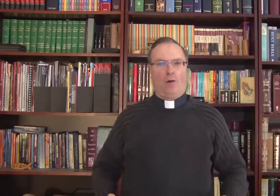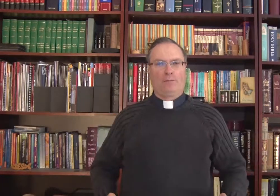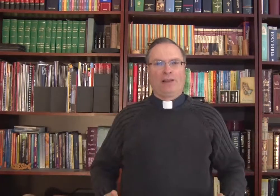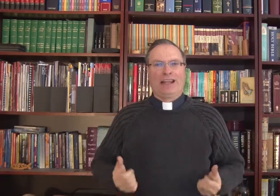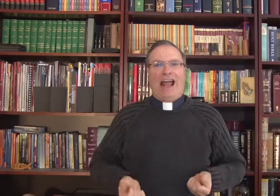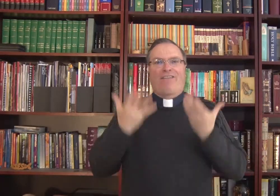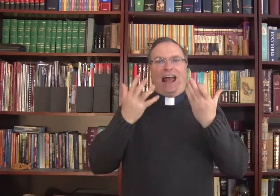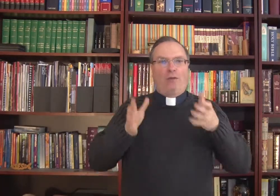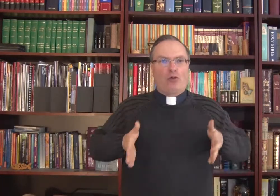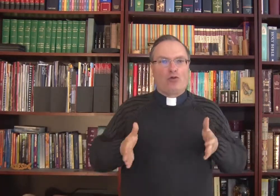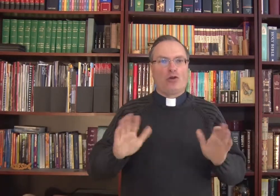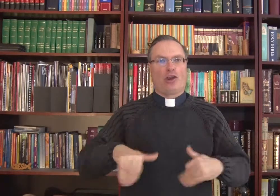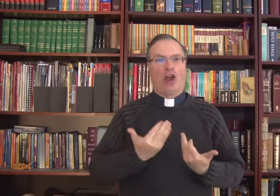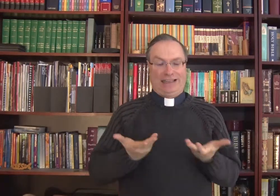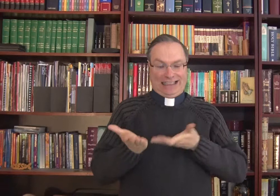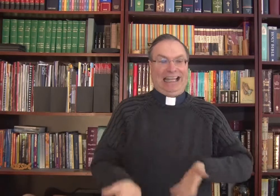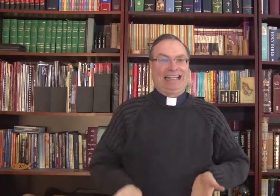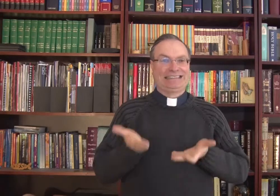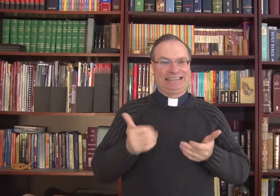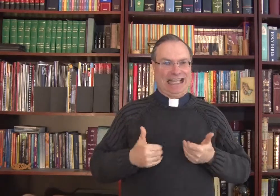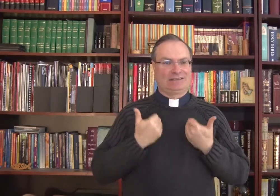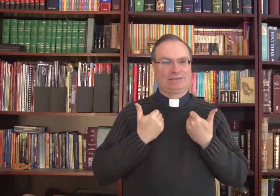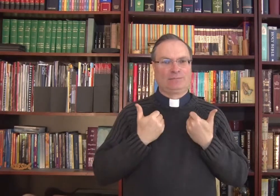et enflamme le cours de notre existence,